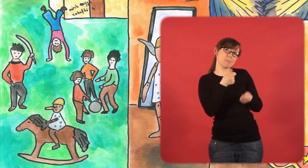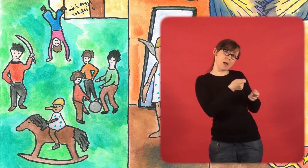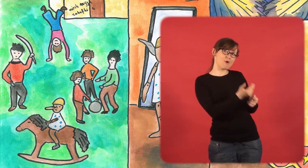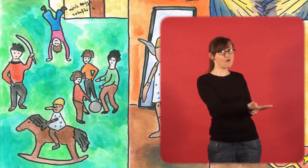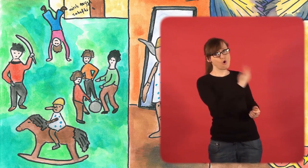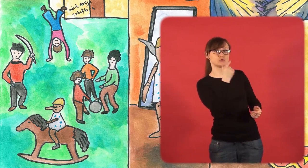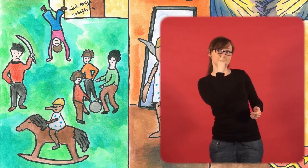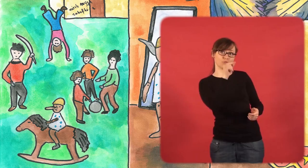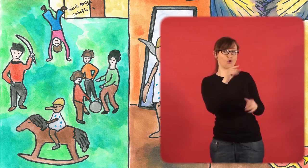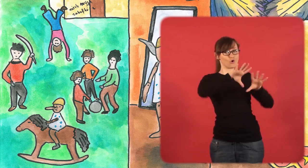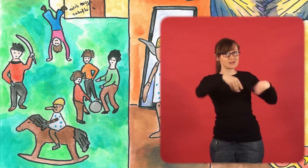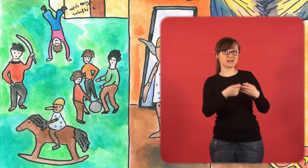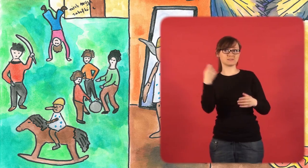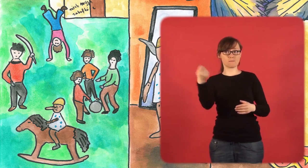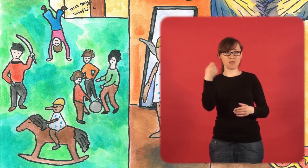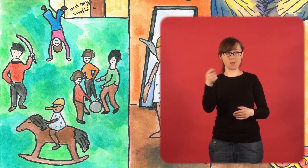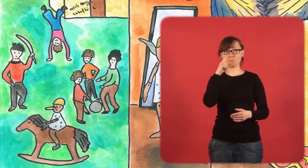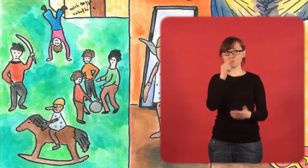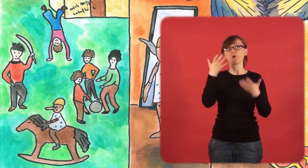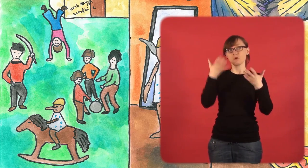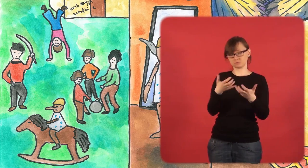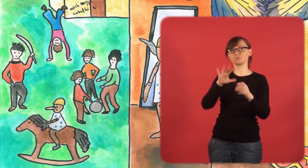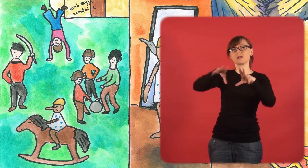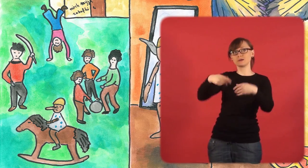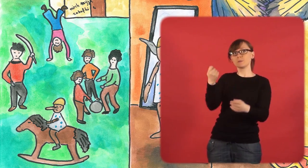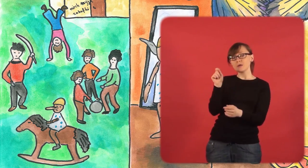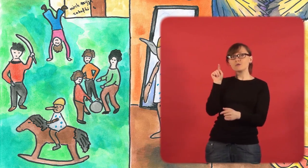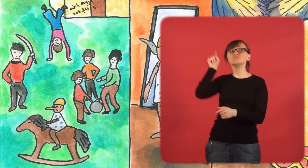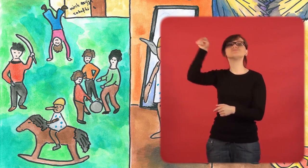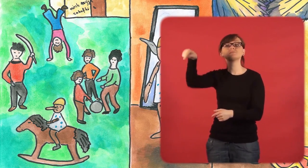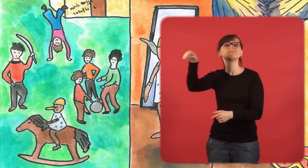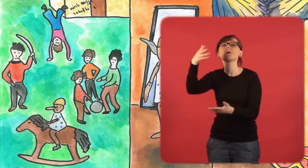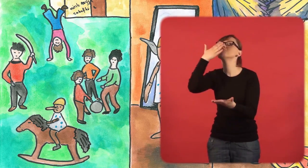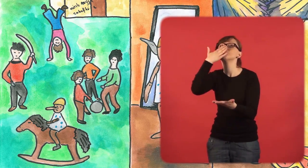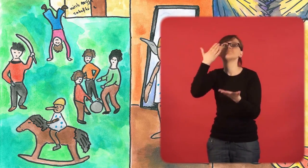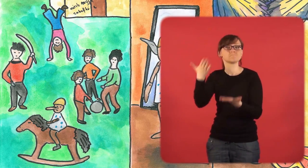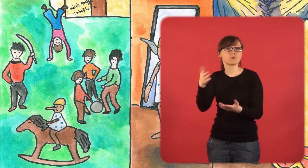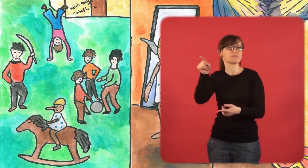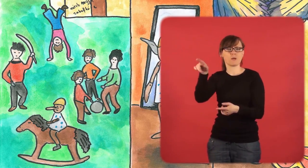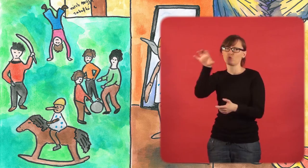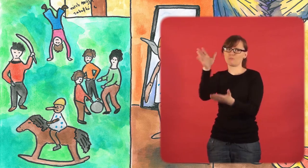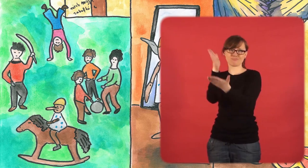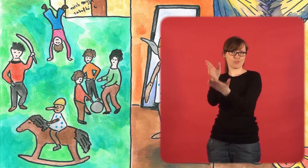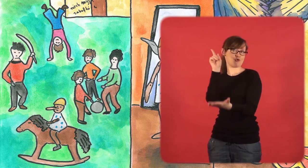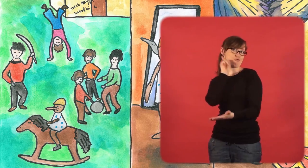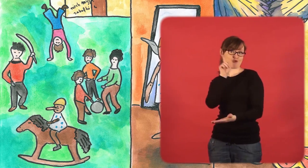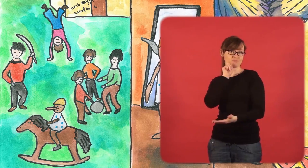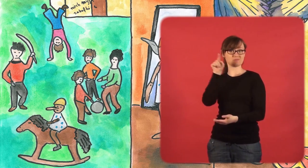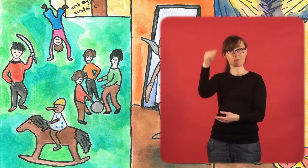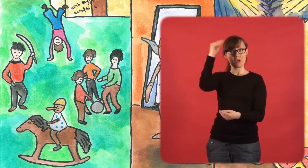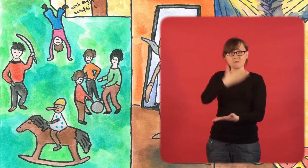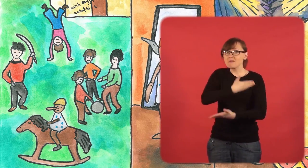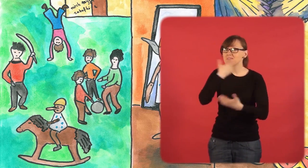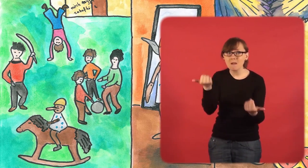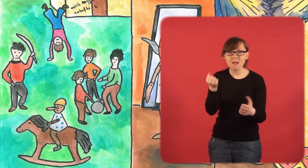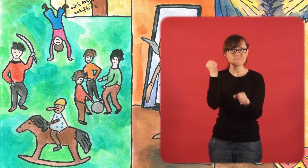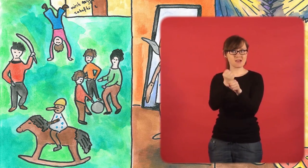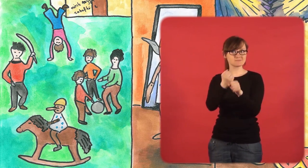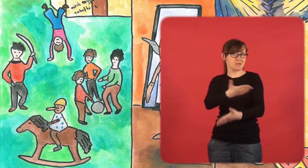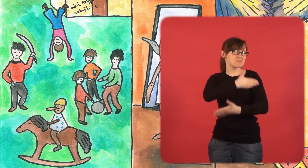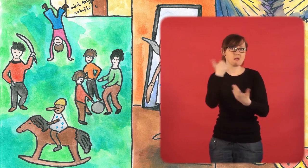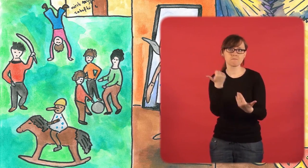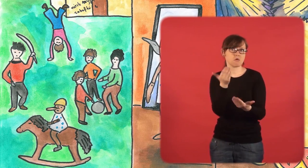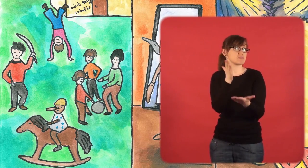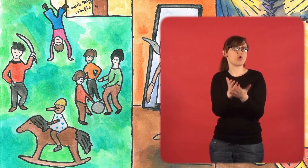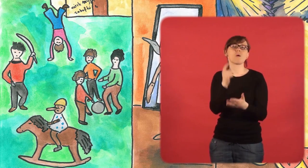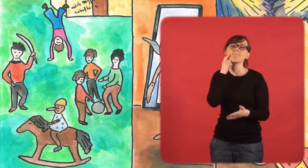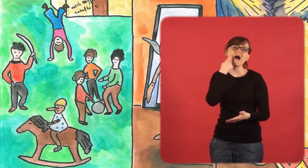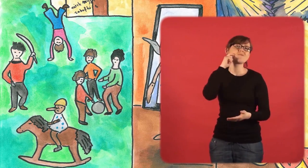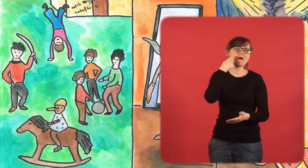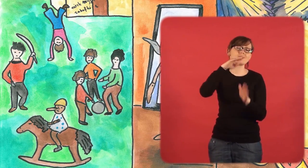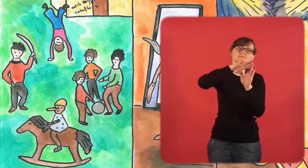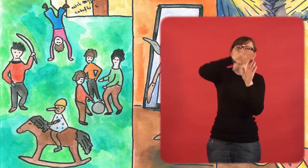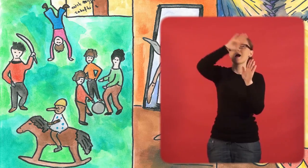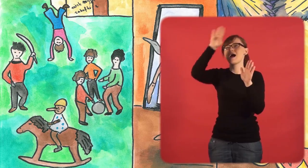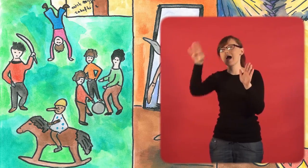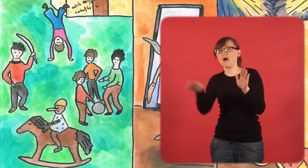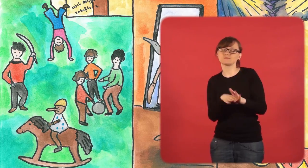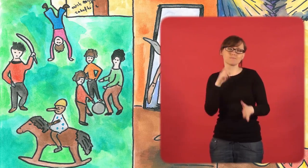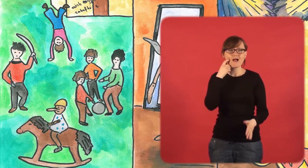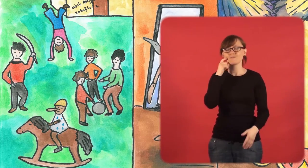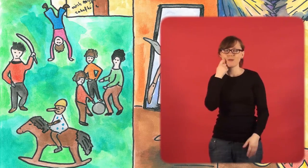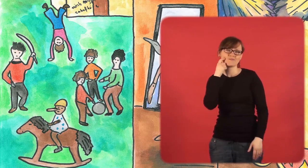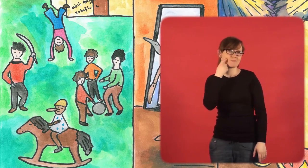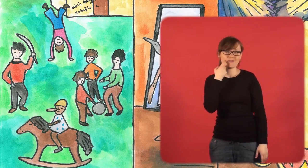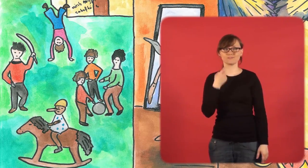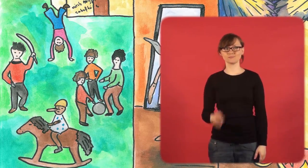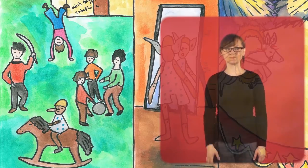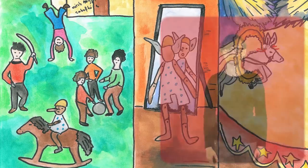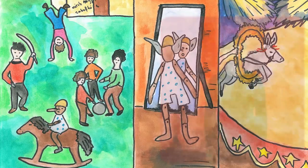Namówił Pinokia, żeby też pojechał z nim i innym. W Krainie Zabawek mieszkali sami chłopcy, którzy nie uczyli się, nie pracowali, tylko cały czas się bawili.